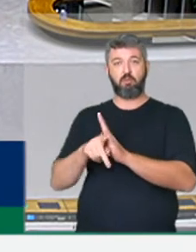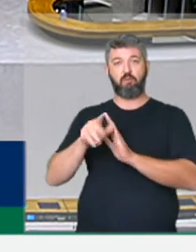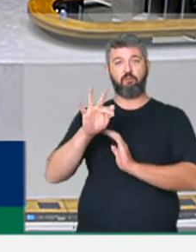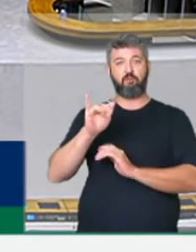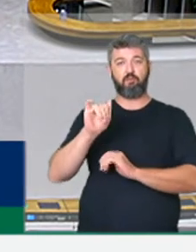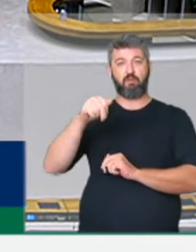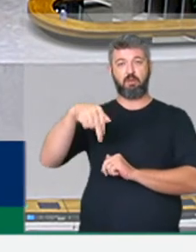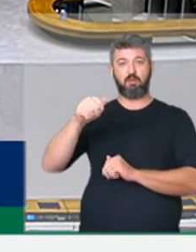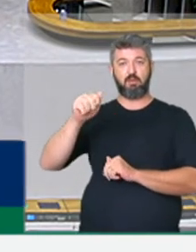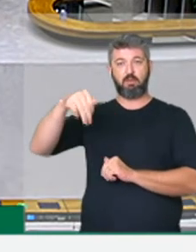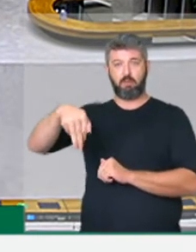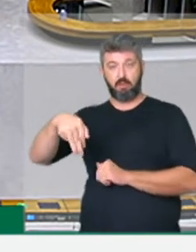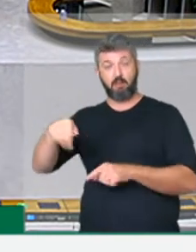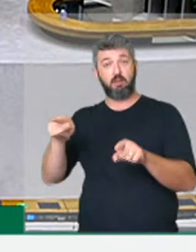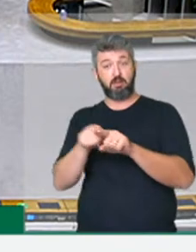TODOS PERCEBERAM A NECESSIDADE